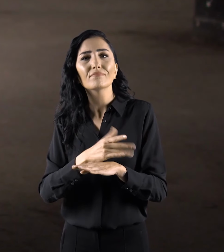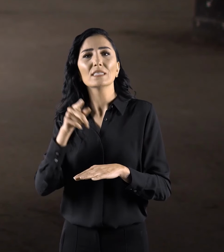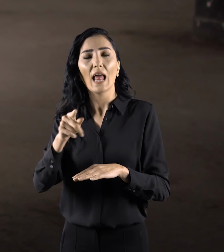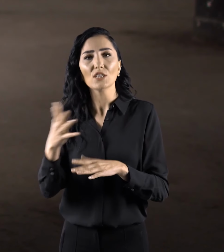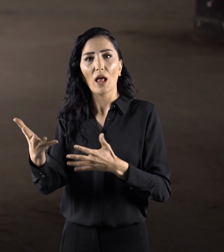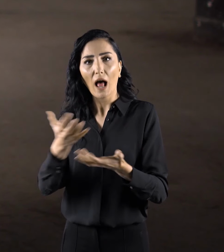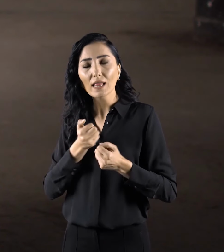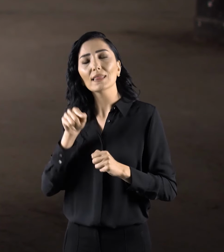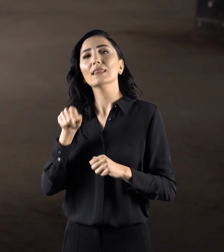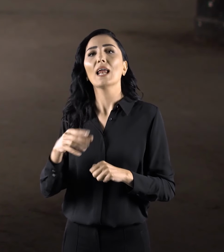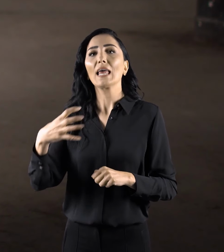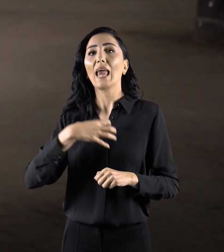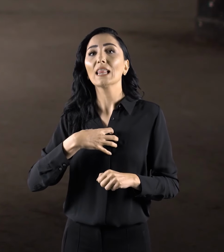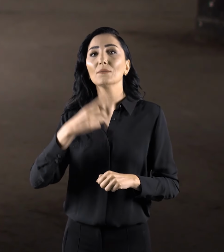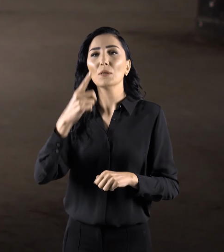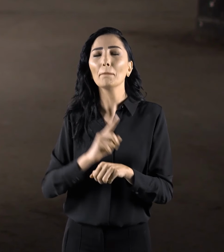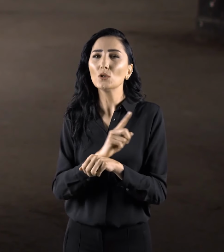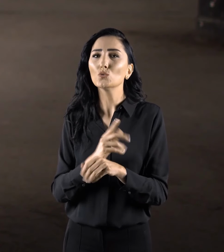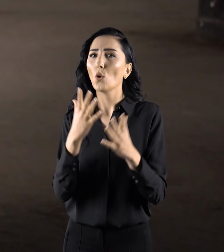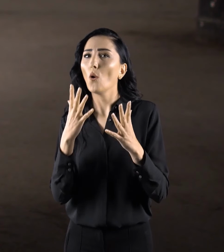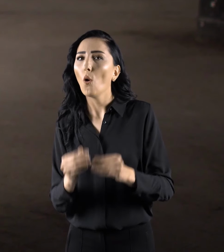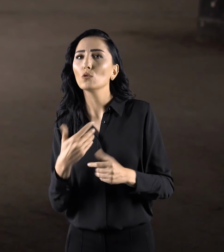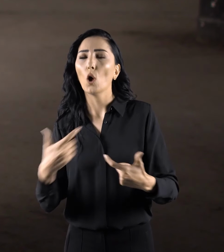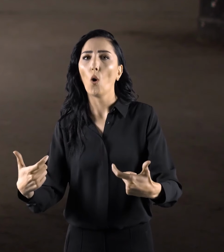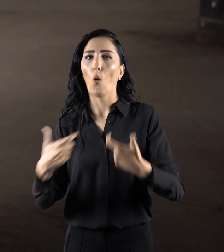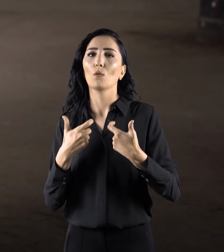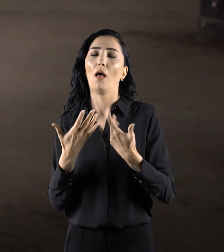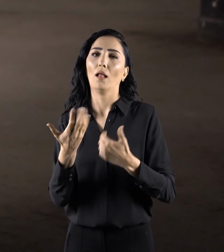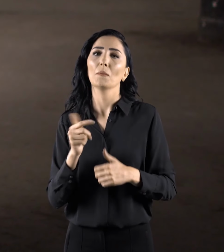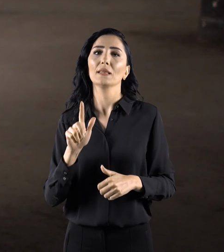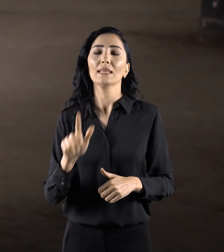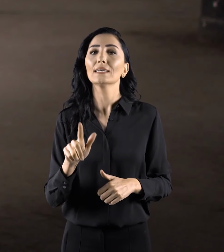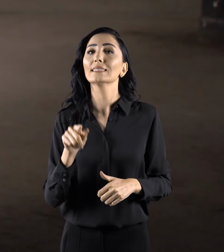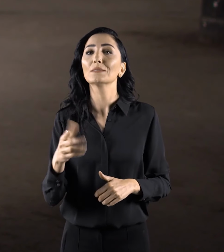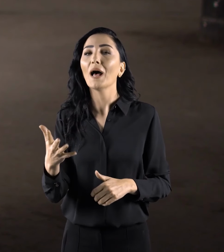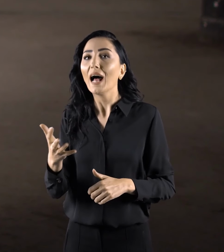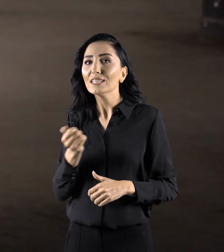gibi eşyaları yanımıza alarak kendimizi bir süre de olsa koruma altına alabiliriz.